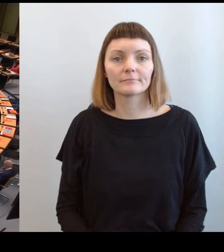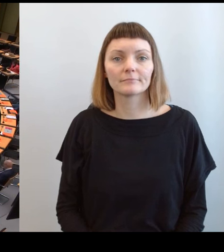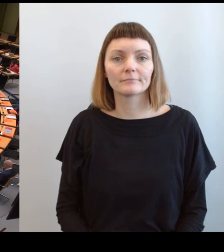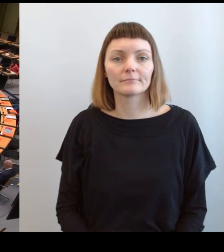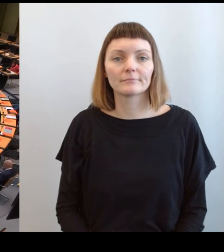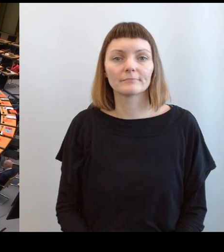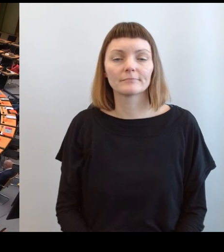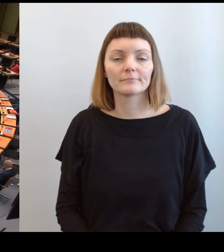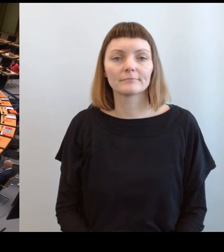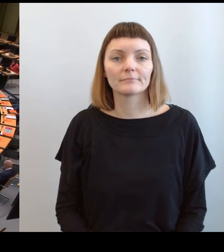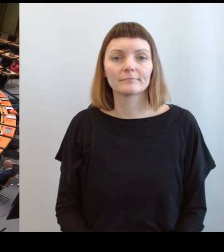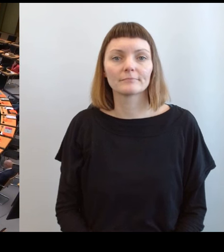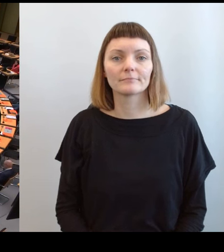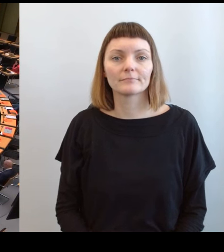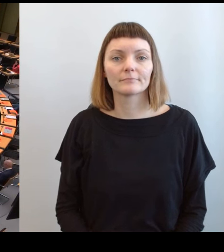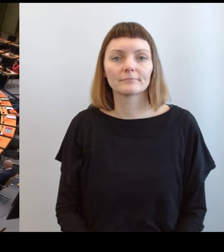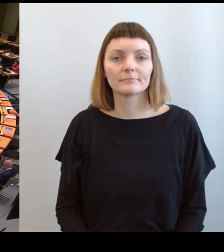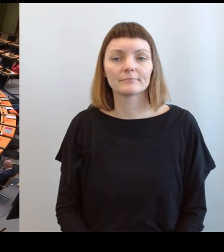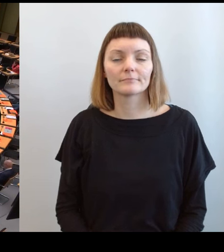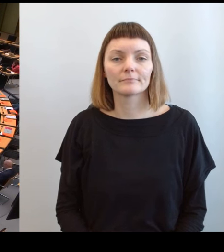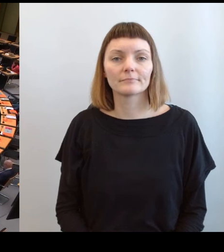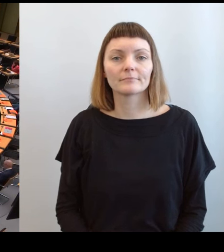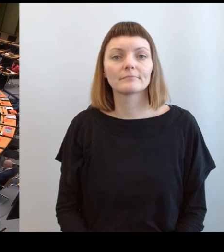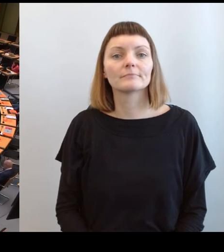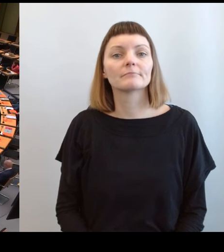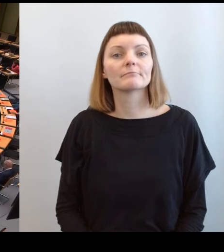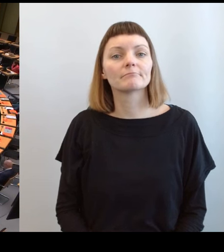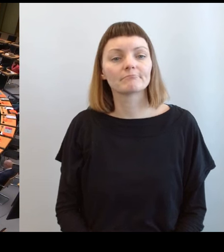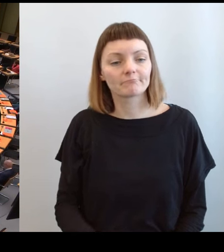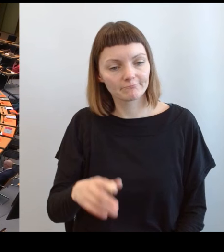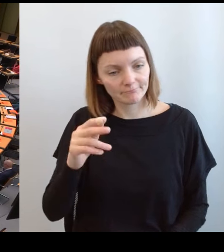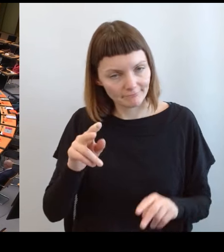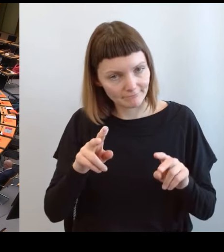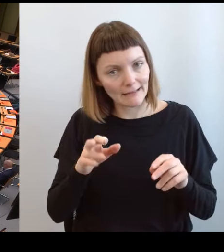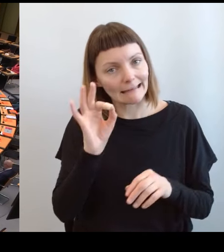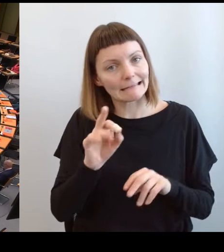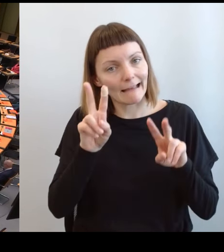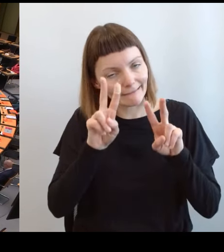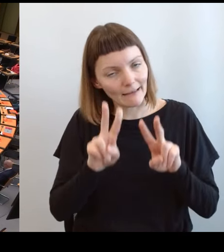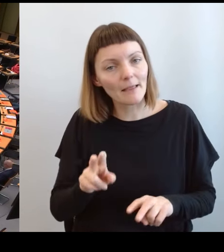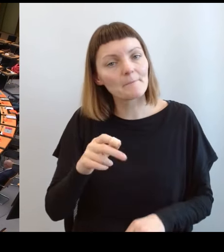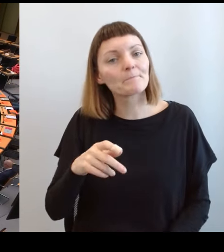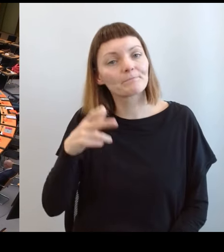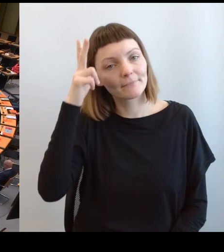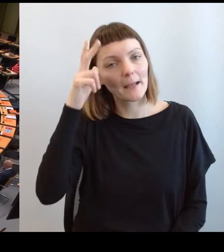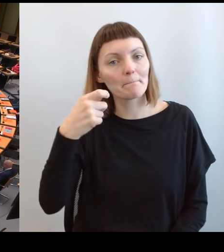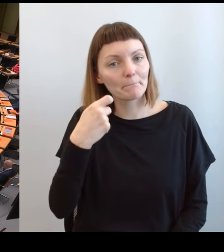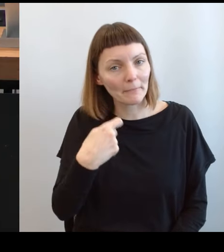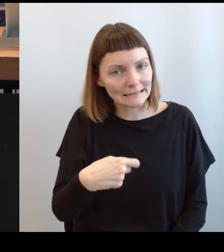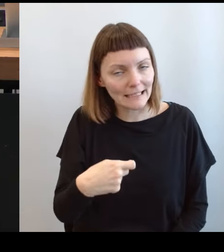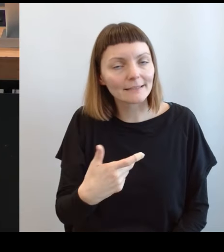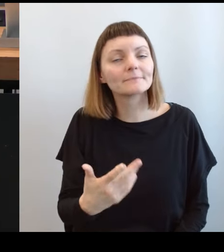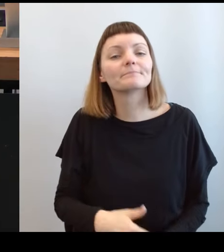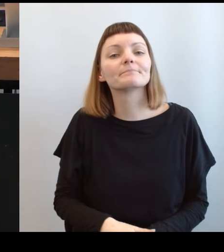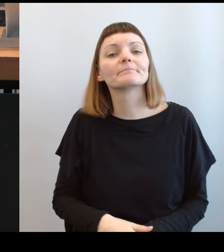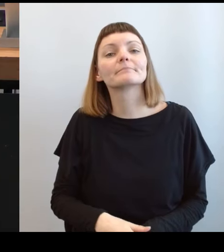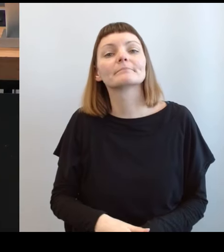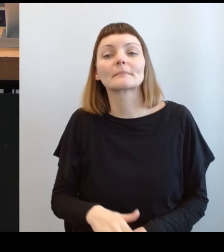(Rednerwechsel) Sehr geehrter Herr Präsident! Liebe Kolleginnen und Kollegen! Sehr geehrter Herr Gorny, Natürlich ist uns bekannt, dass eine Steuer nicht